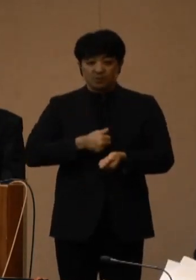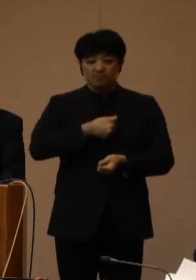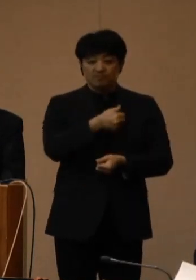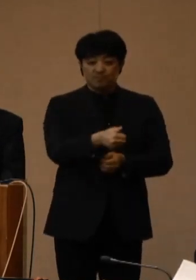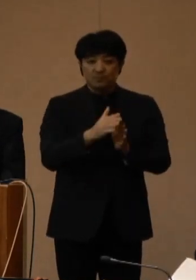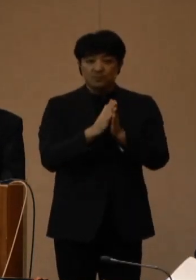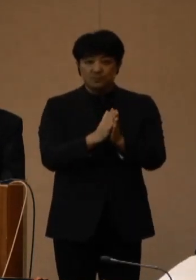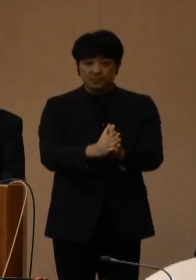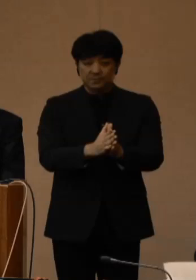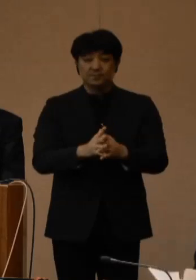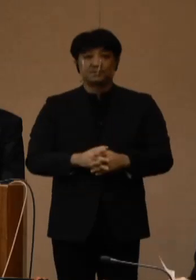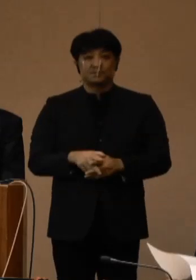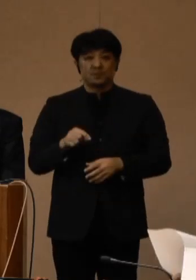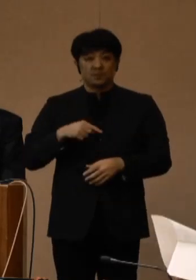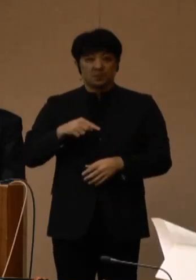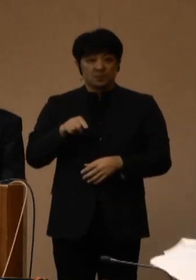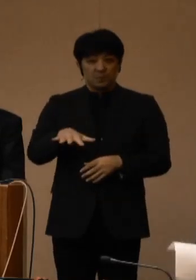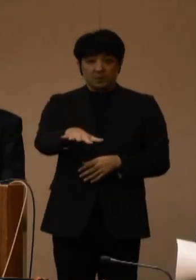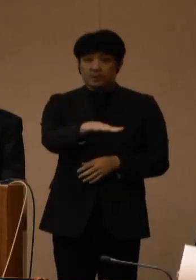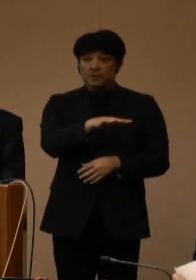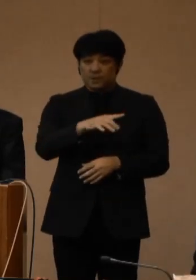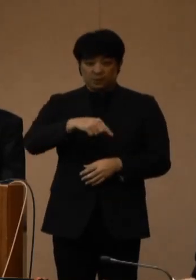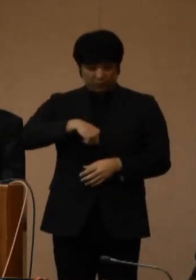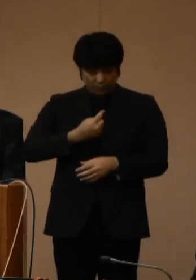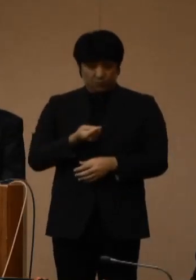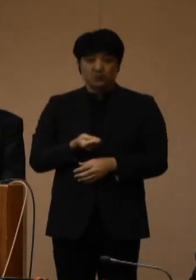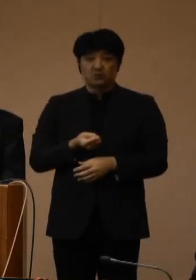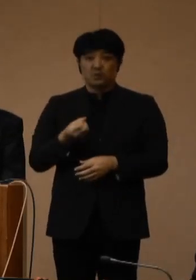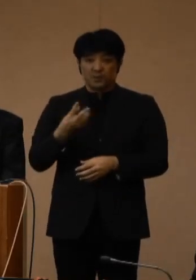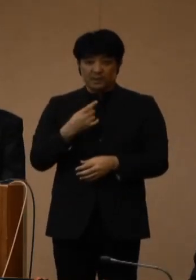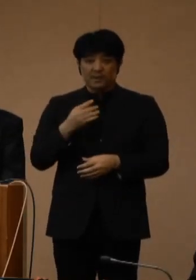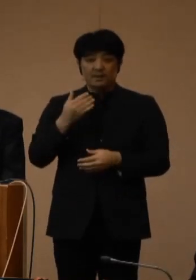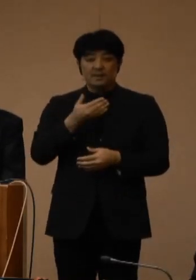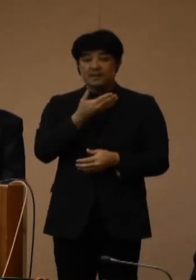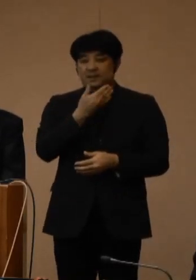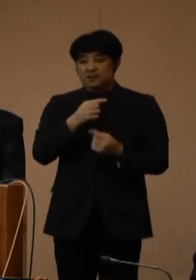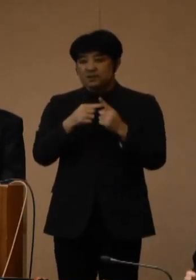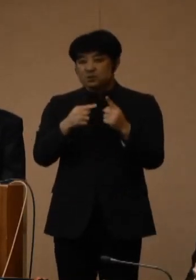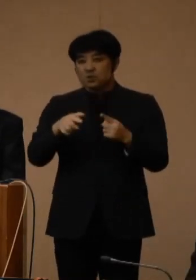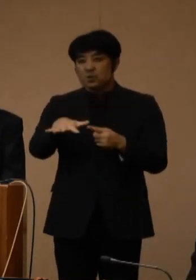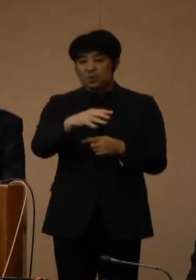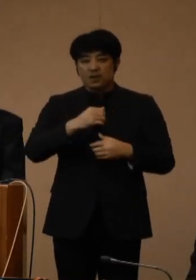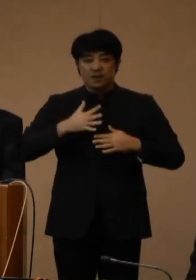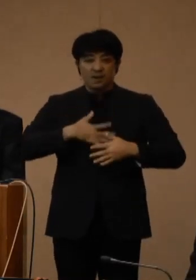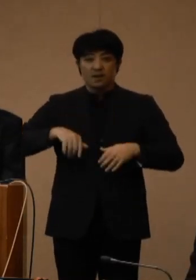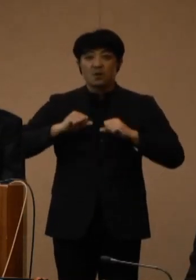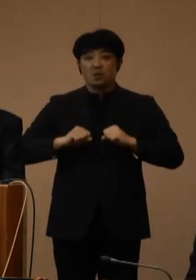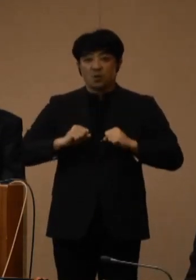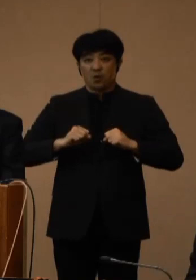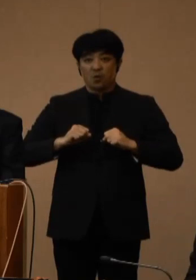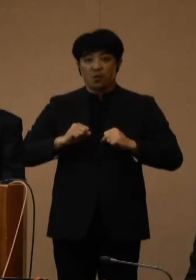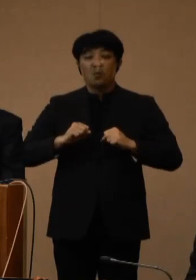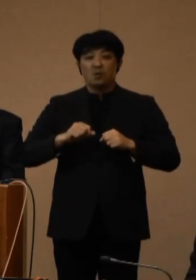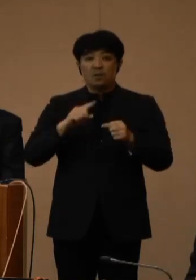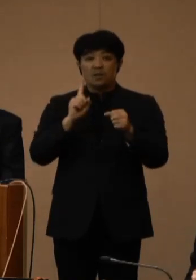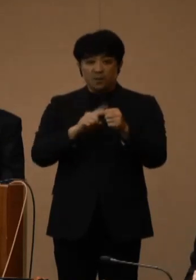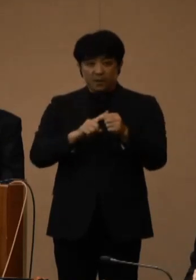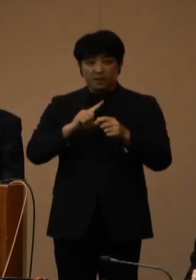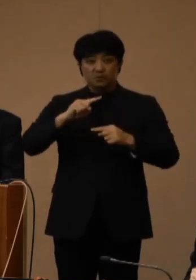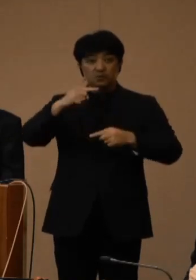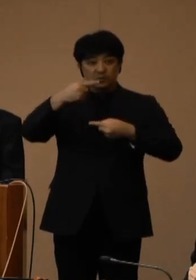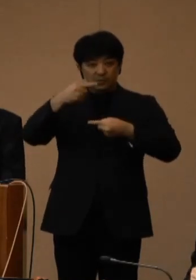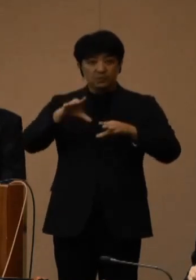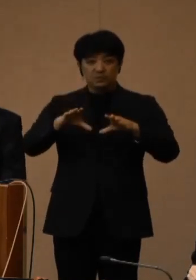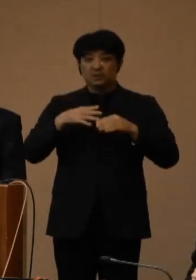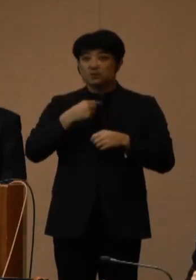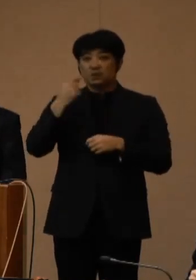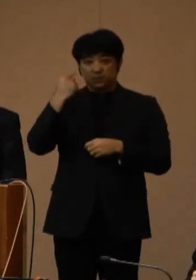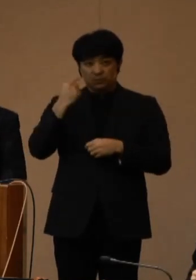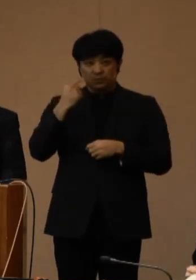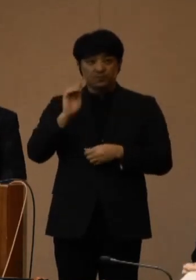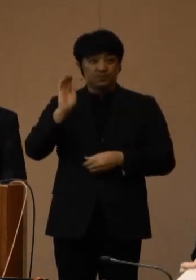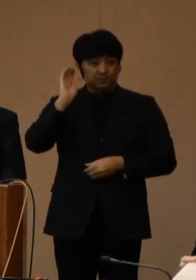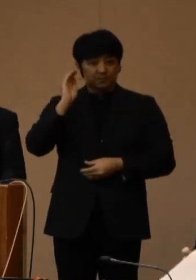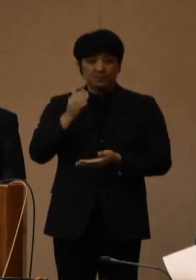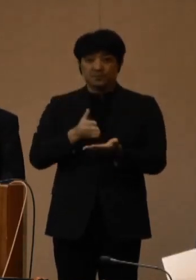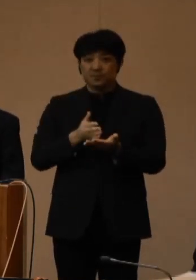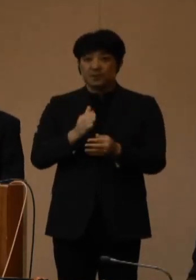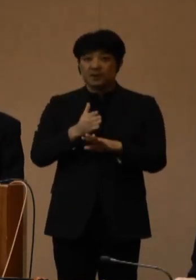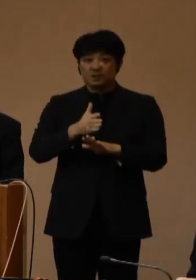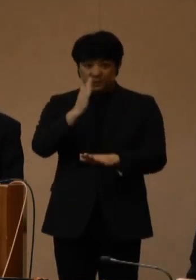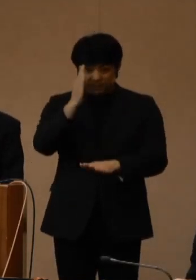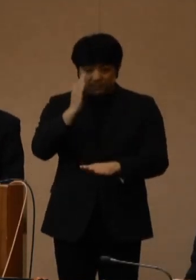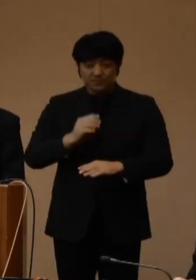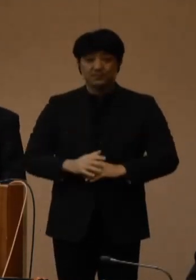皆さんご自身と大切な人の健康に気をつけて、共によいお正月を迎えたいと思います。ご静聴ありがとうございました。